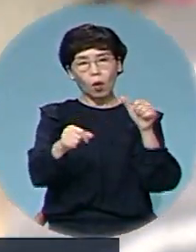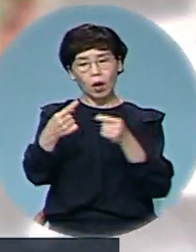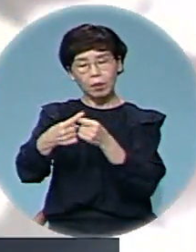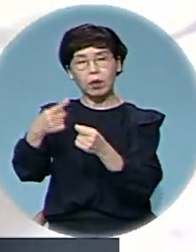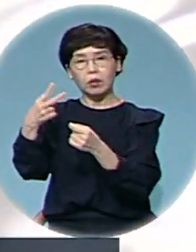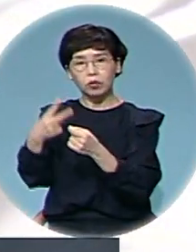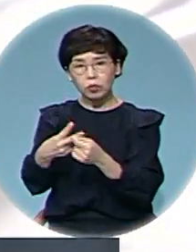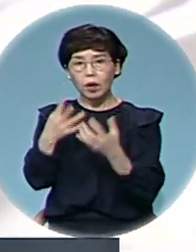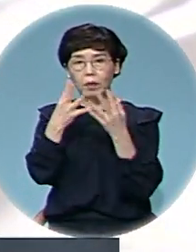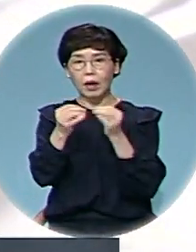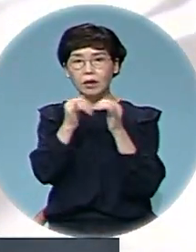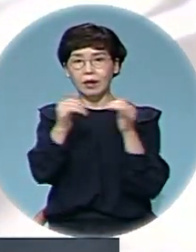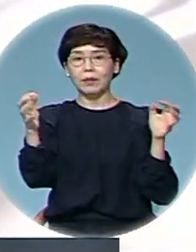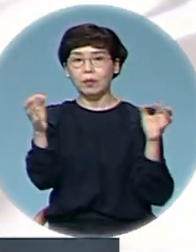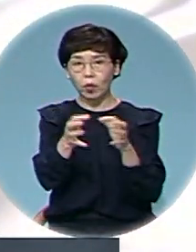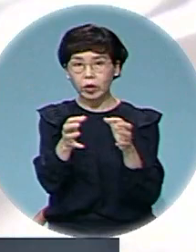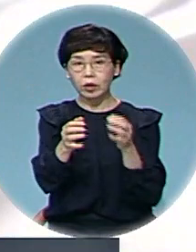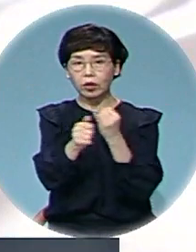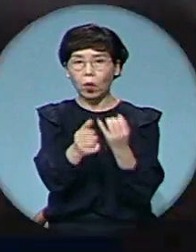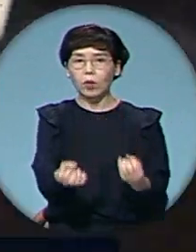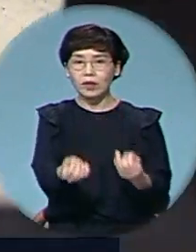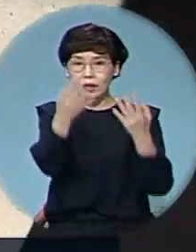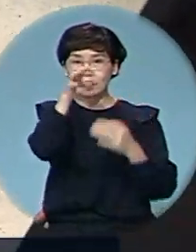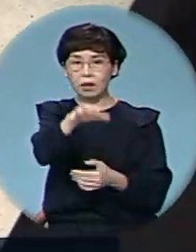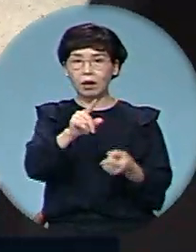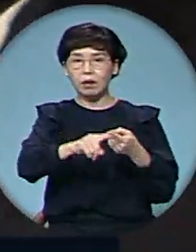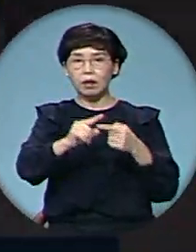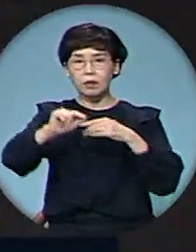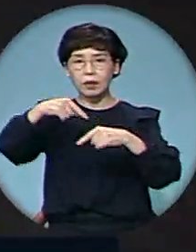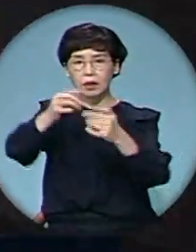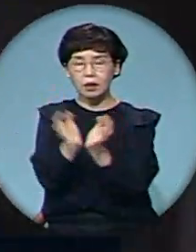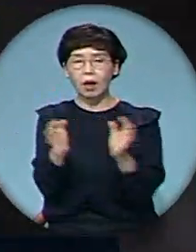사람들이 모이는 결혼식장에 대해 지자체와 합동 점검을 했다고 밝혔습니다.